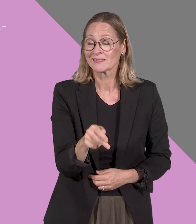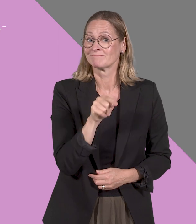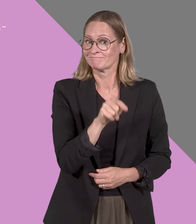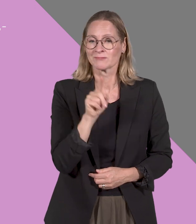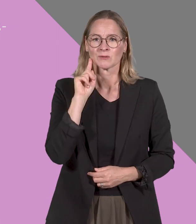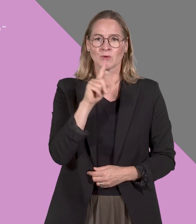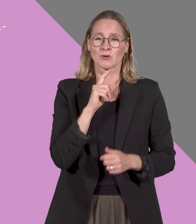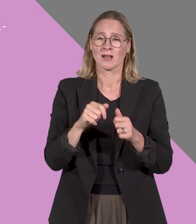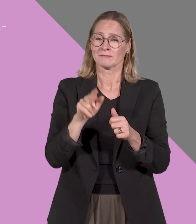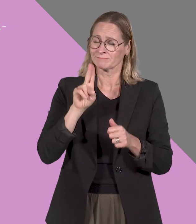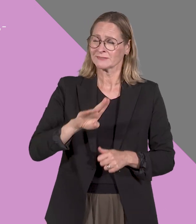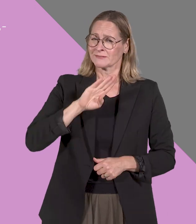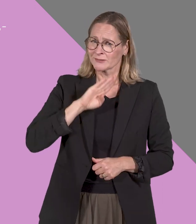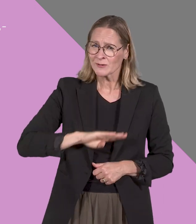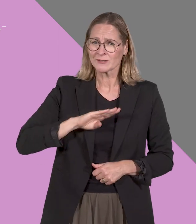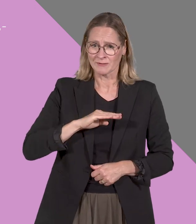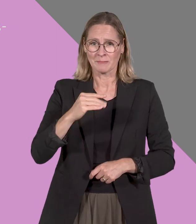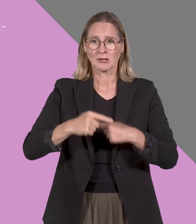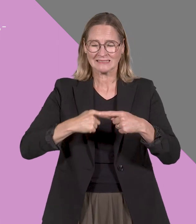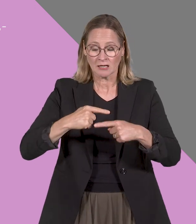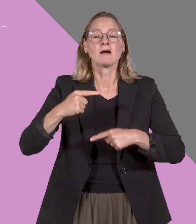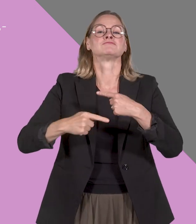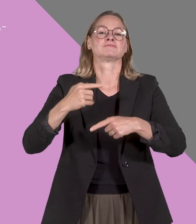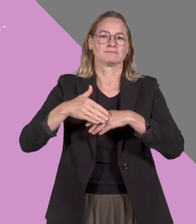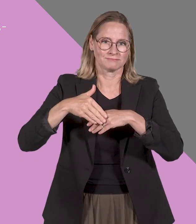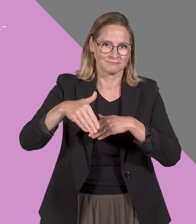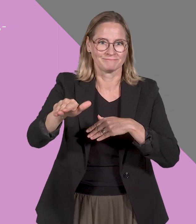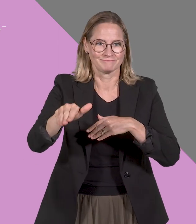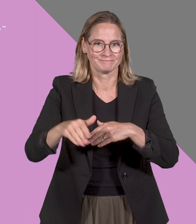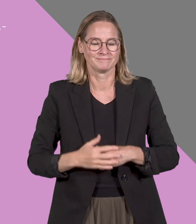Kuurojen Liitto on erittäin tyytyväinen, että prosessi etenee.